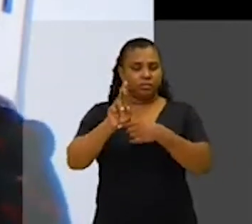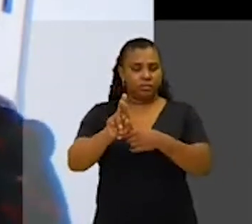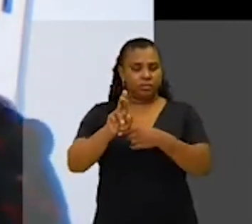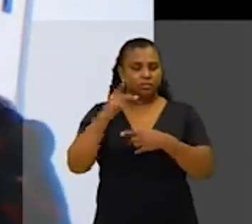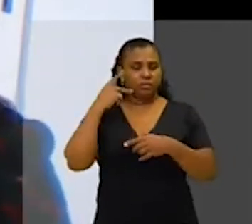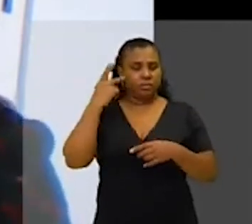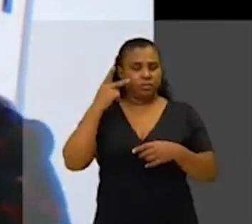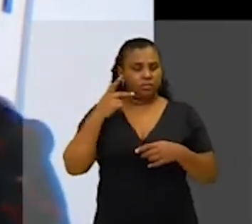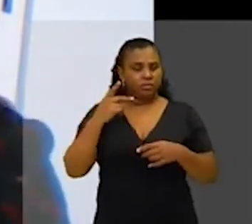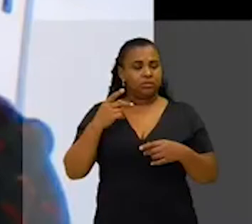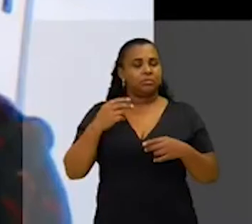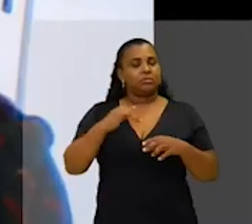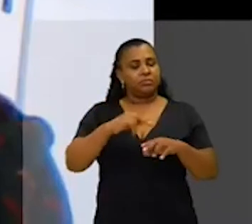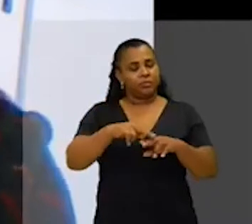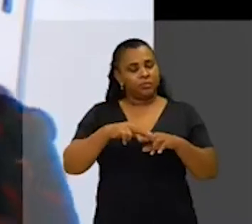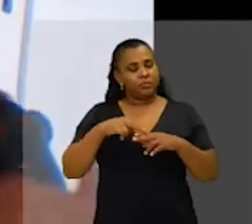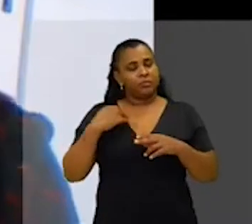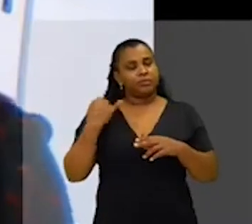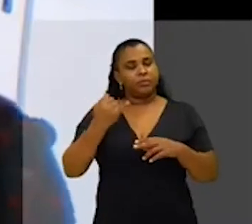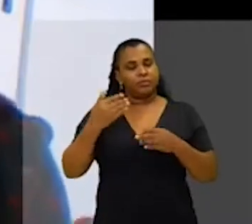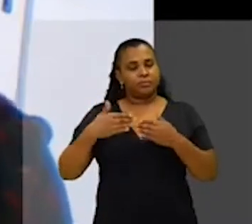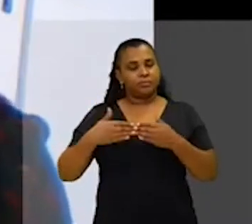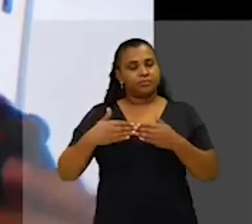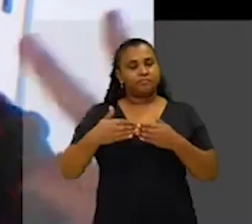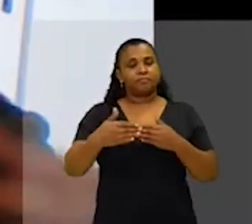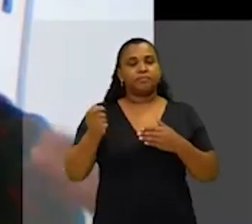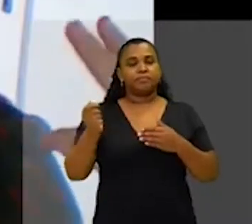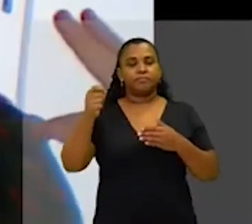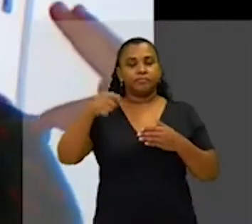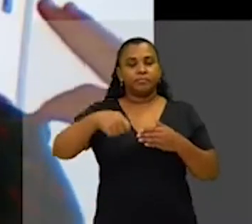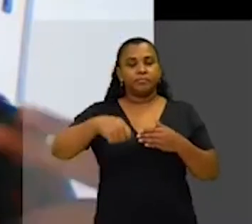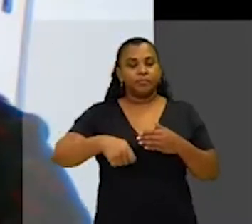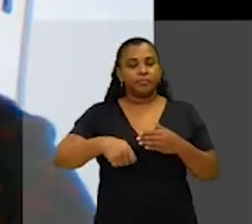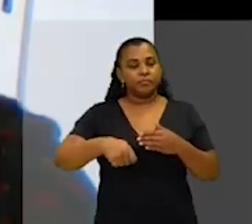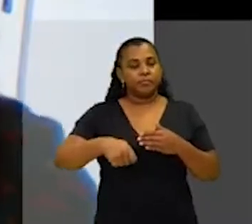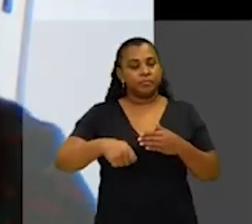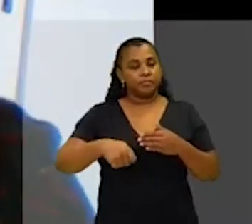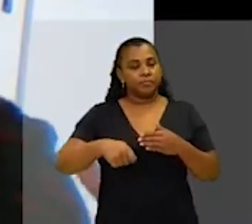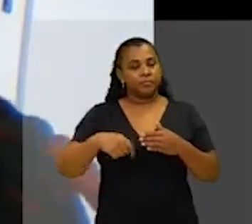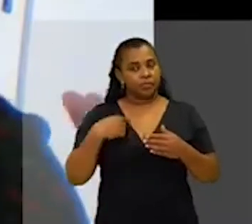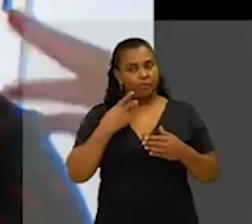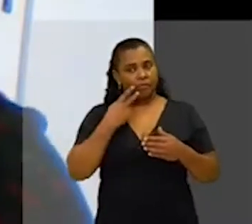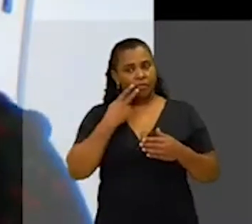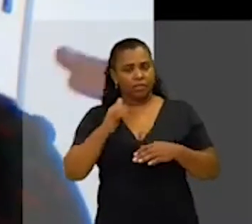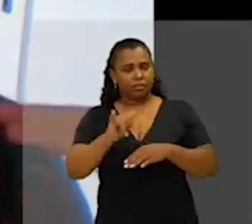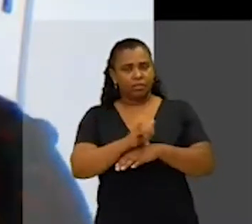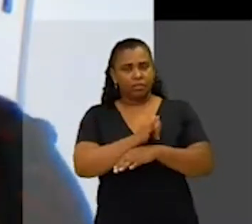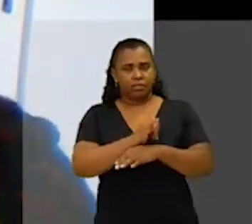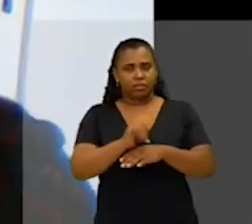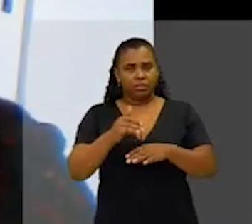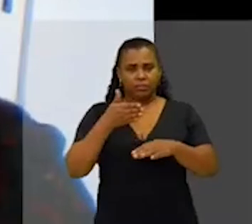avançar a partir daí também por um lado ele tá falando de estratégias de participação no mandato